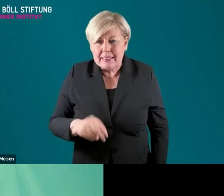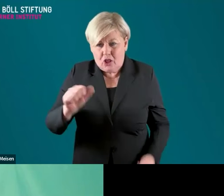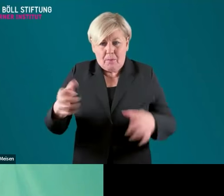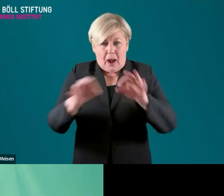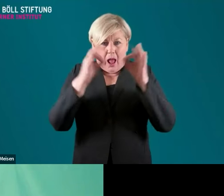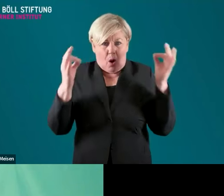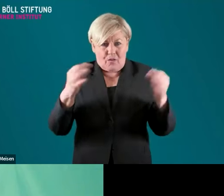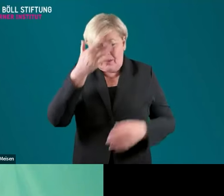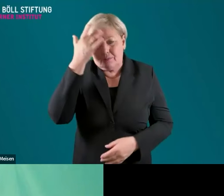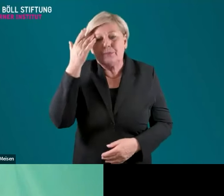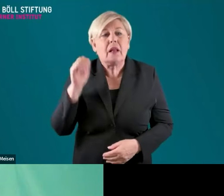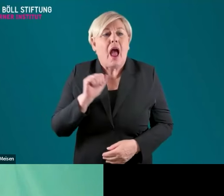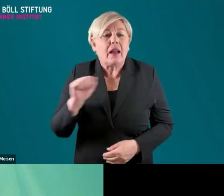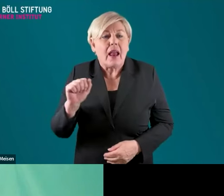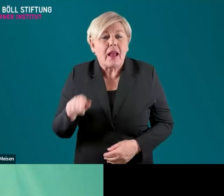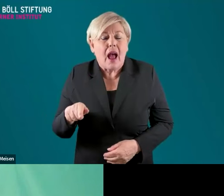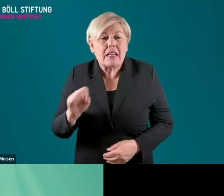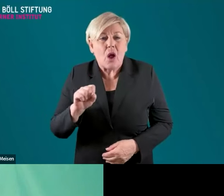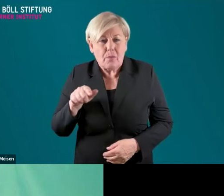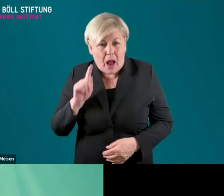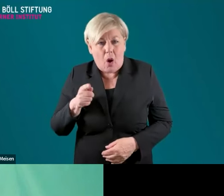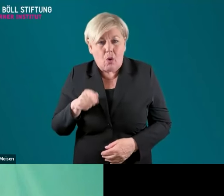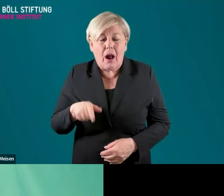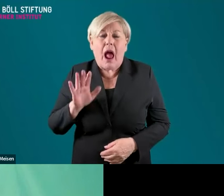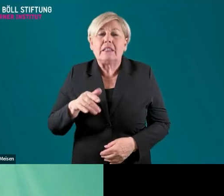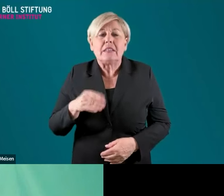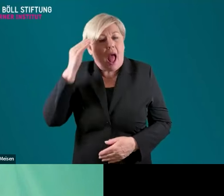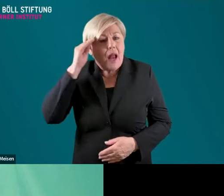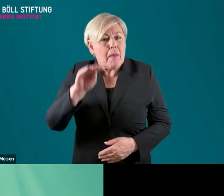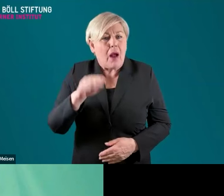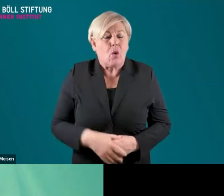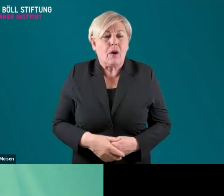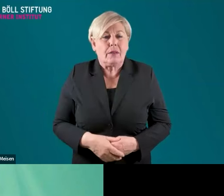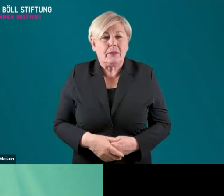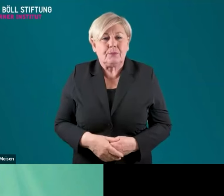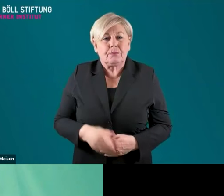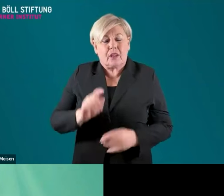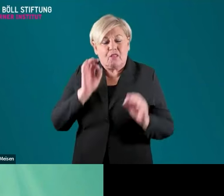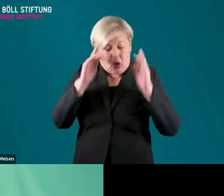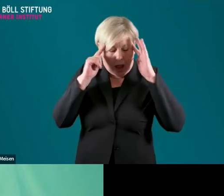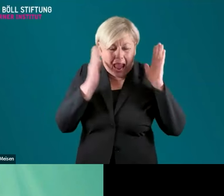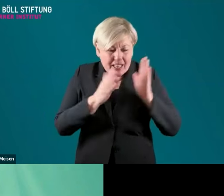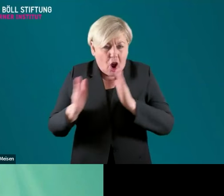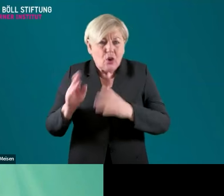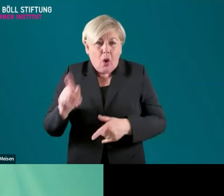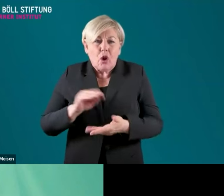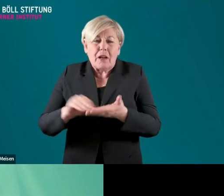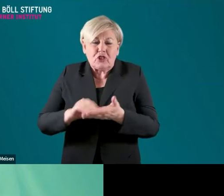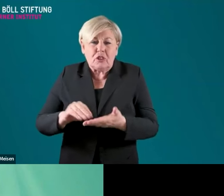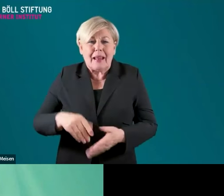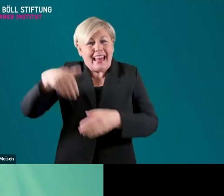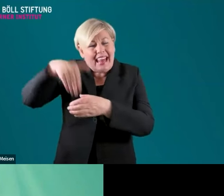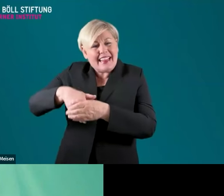Angelika Saupe hat nochmal als Anmerkung für eine Einordnung geschtrieben: „Innerfeministische Debatten: